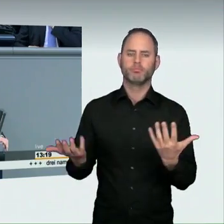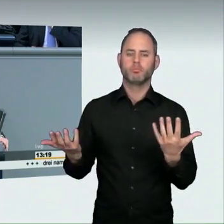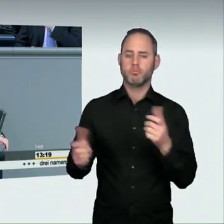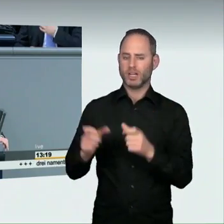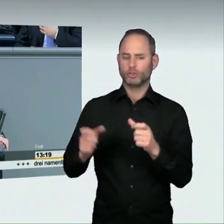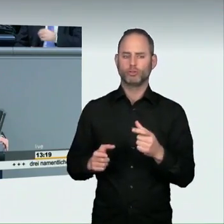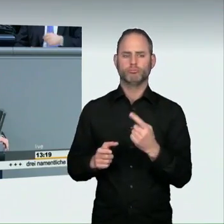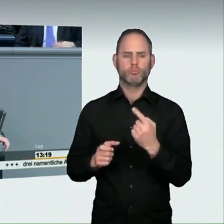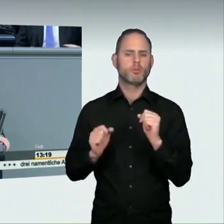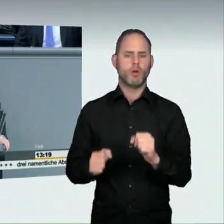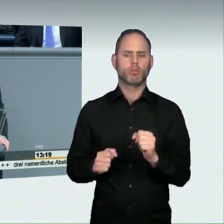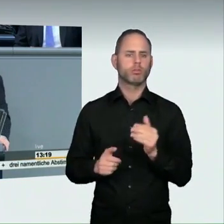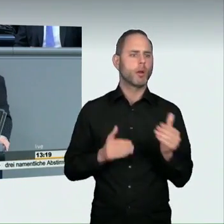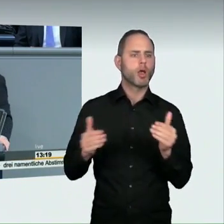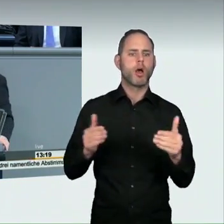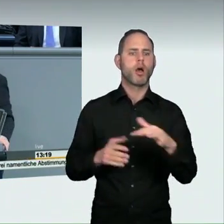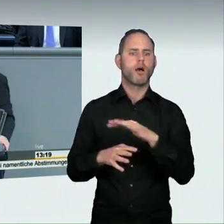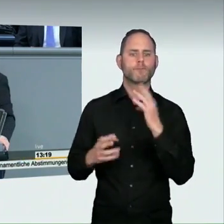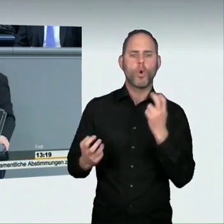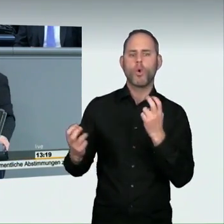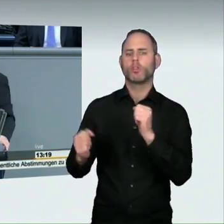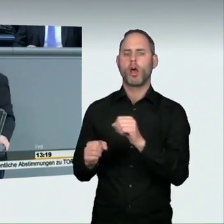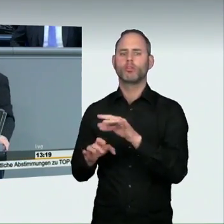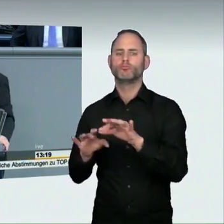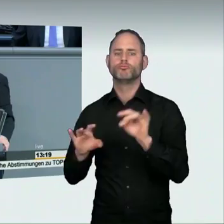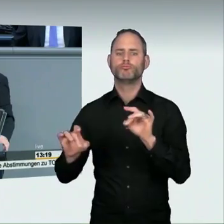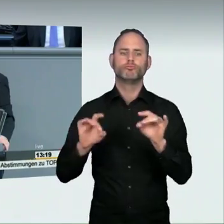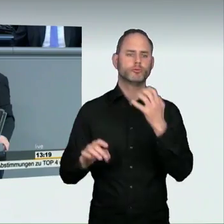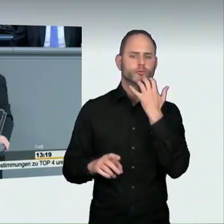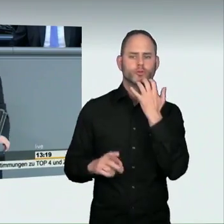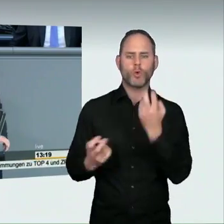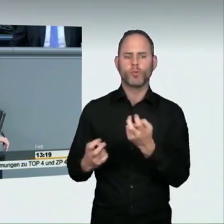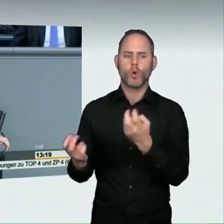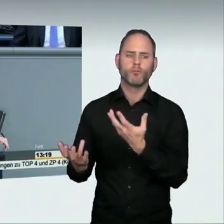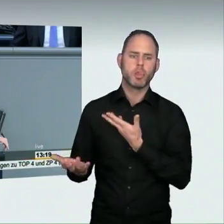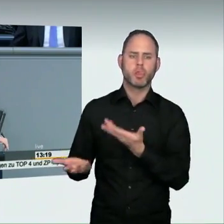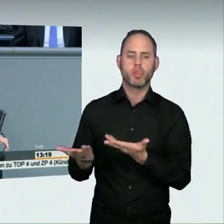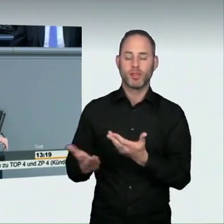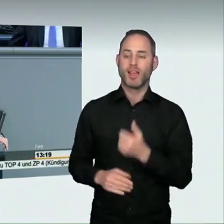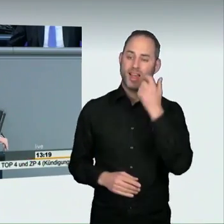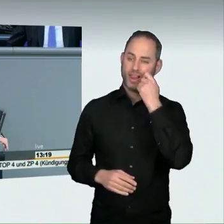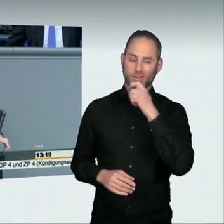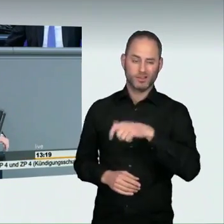in der sie leben wollen? Wir müssen dafür sorgen, liebe Kolleginnen und Kollegen, dass ältere Menschen, die seit langem